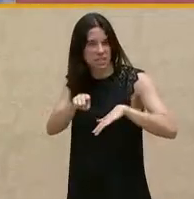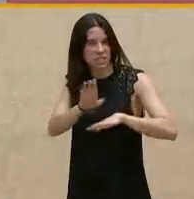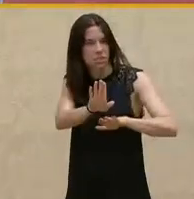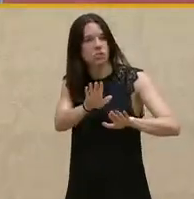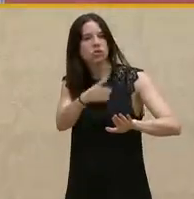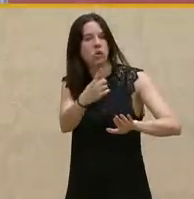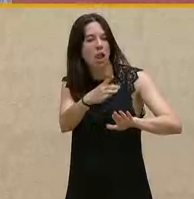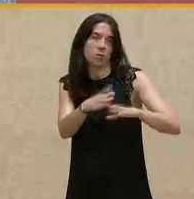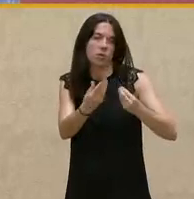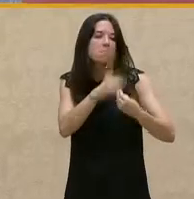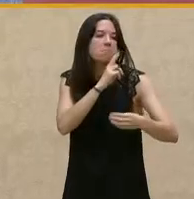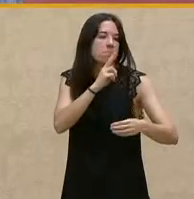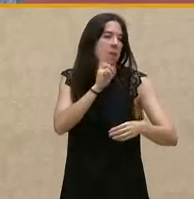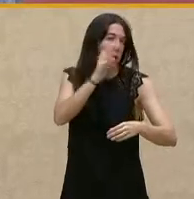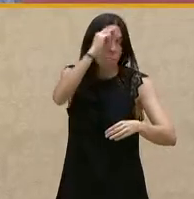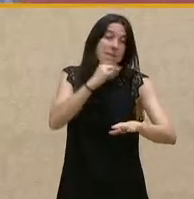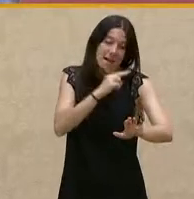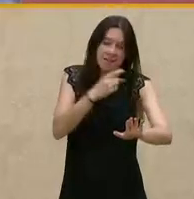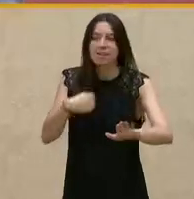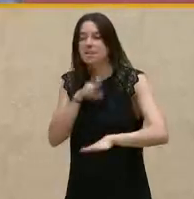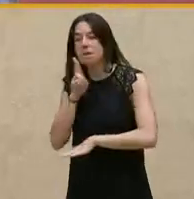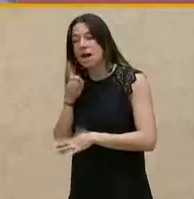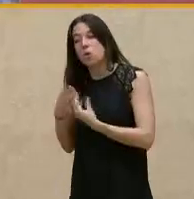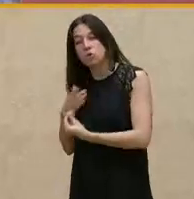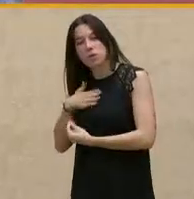venía conmigo a Madrid otros seis meses. Eso ocurrió durante muchos años.